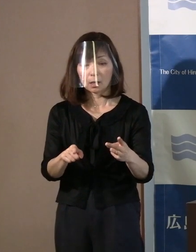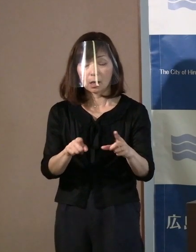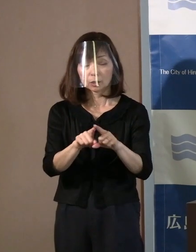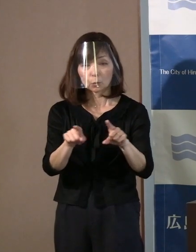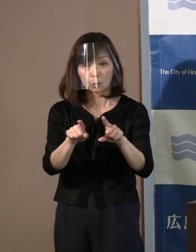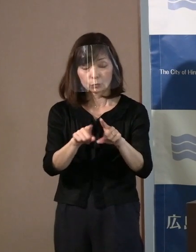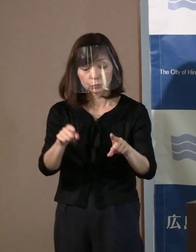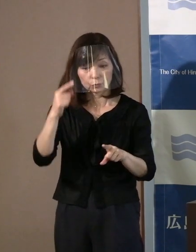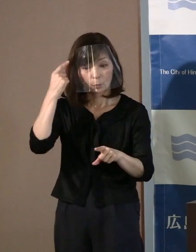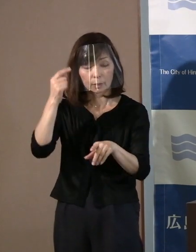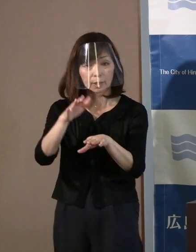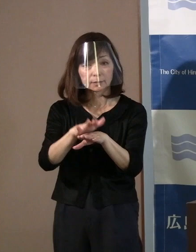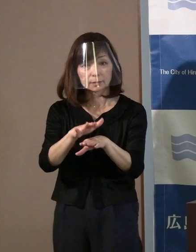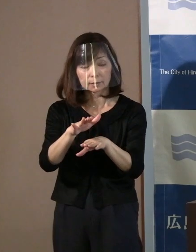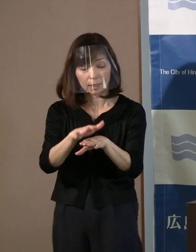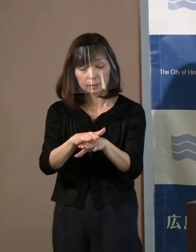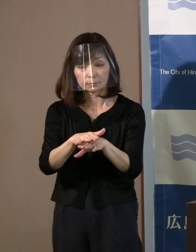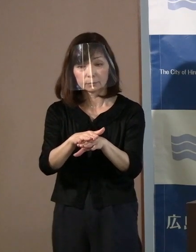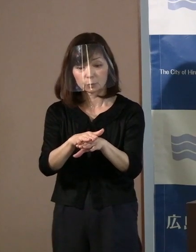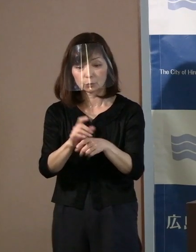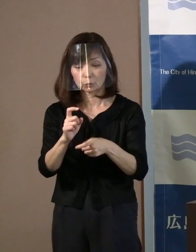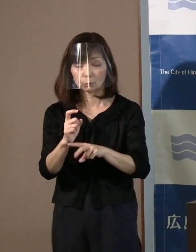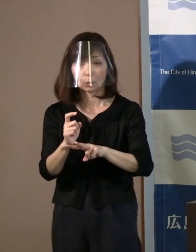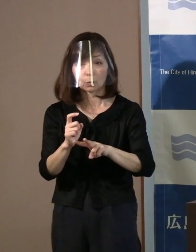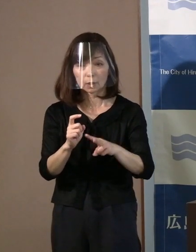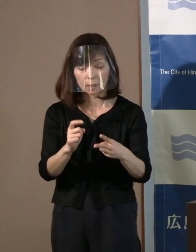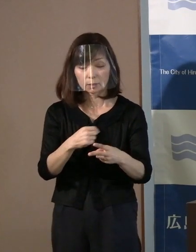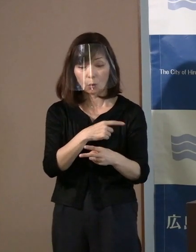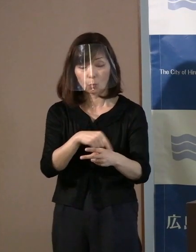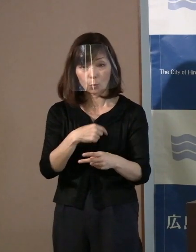そこに込めた思いというものを お伺いしたいんですけれども｡